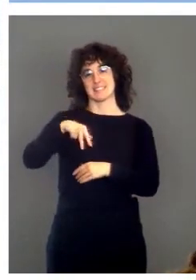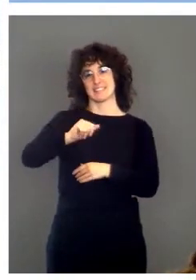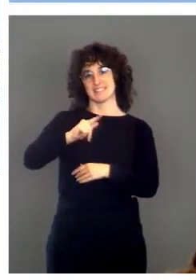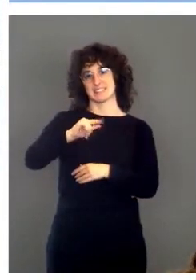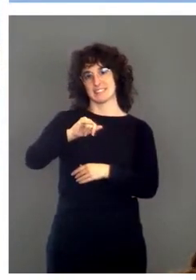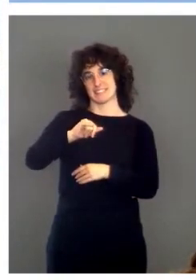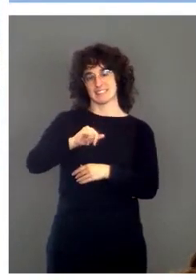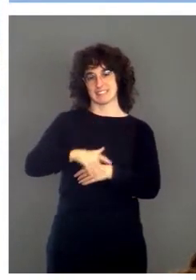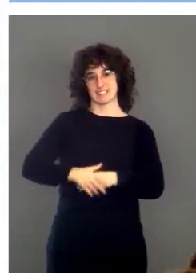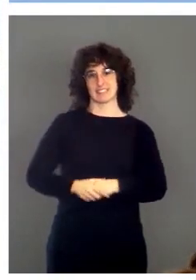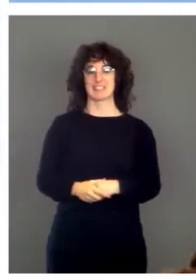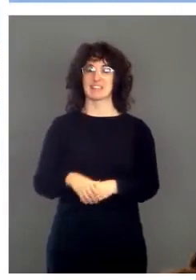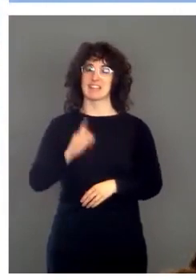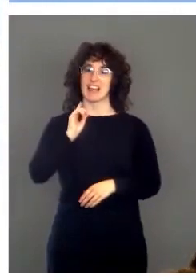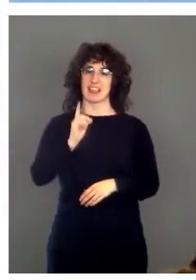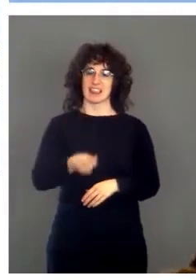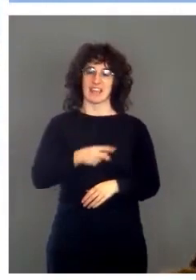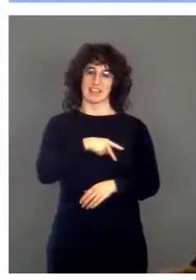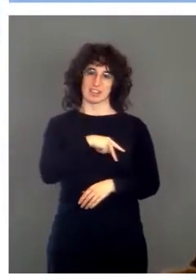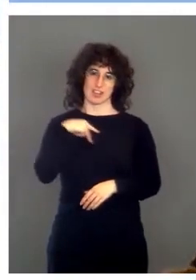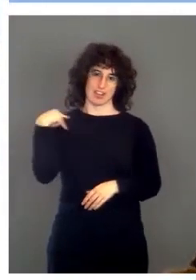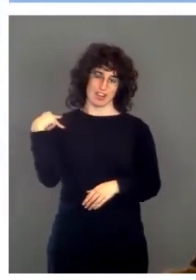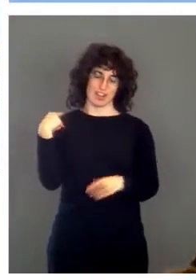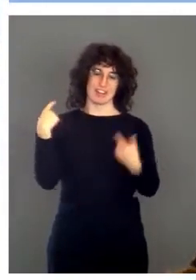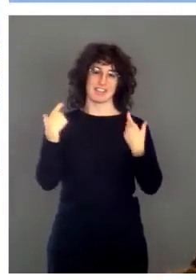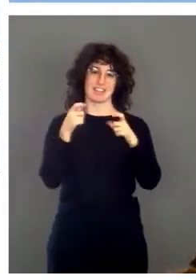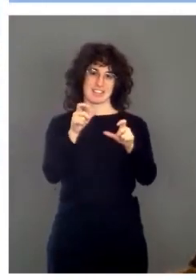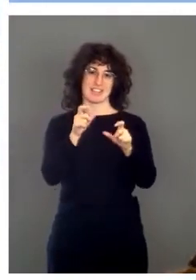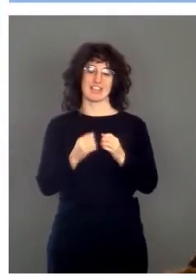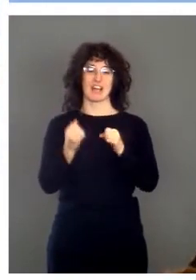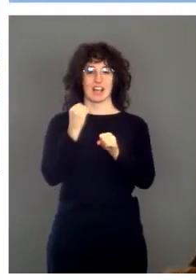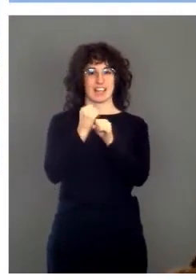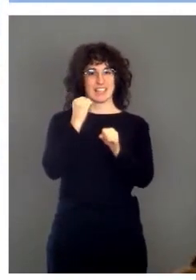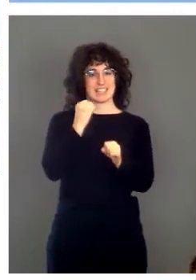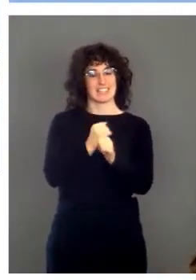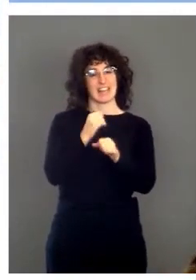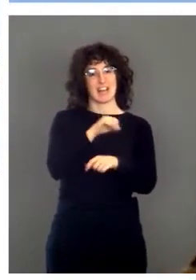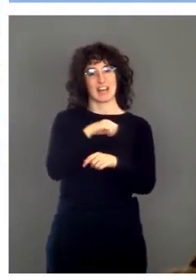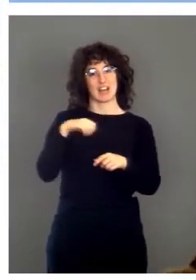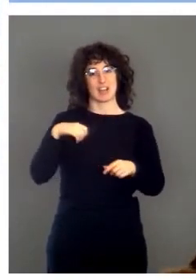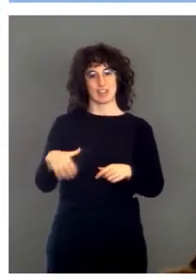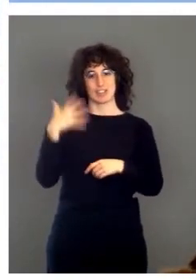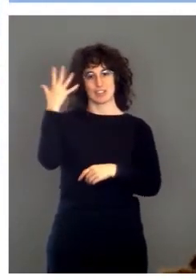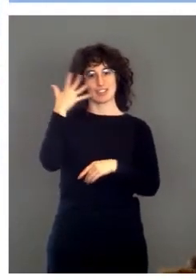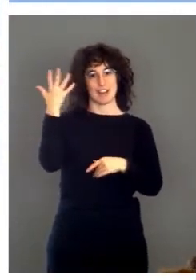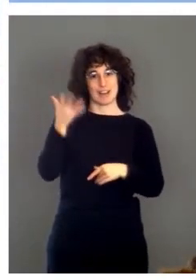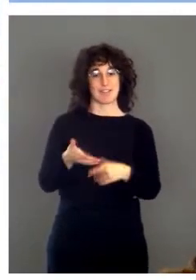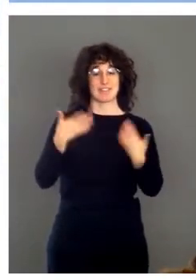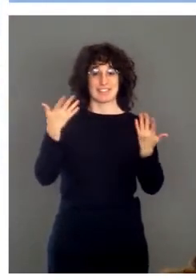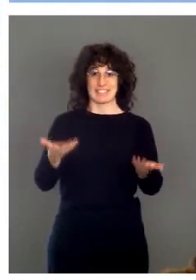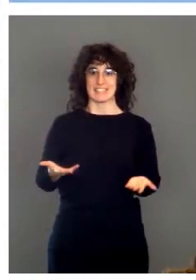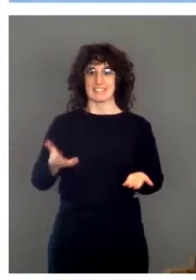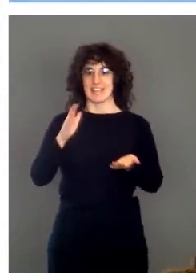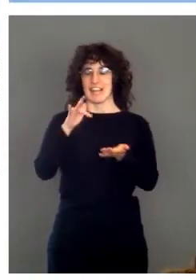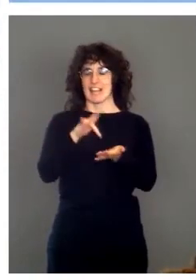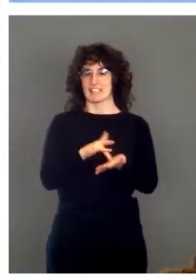El Director General de Economía Social y trabajo del Gobierno de Navarra y con sus palabras ya llegamos al final de este De evento no sin antes